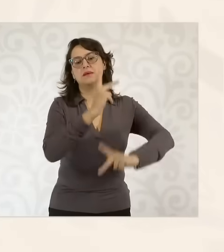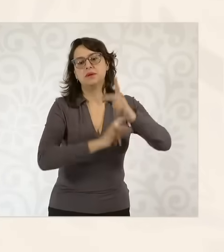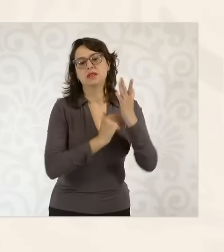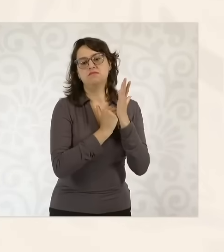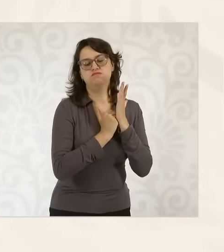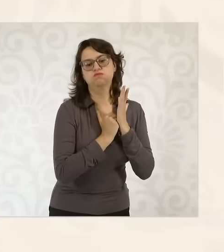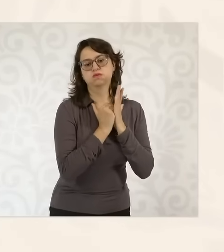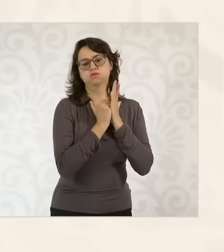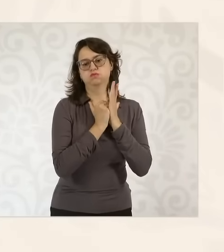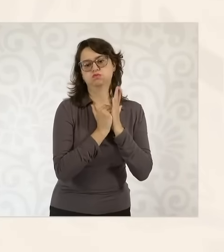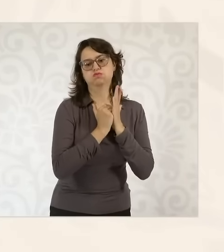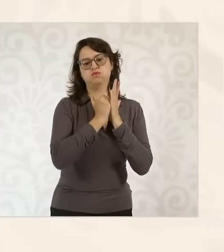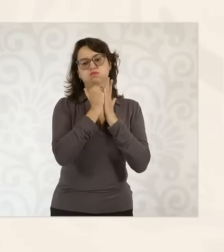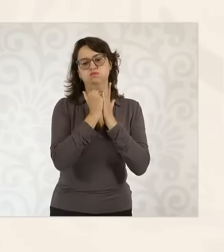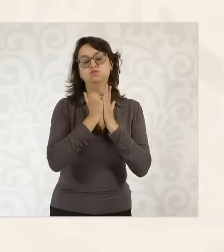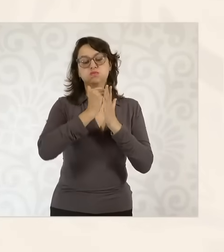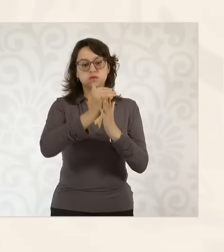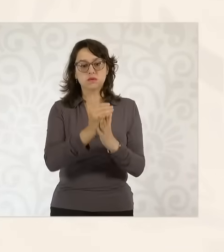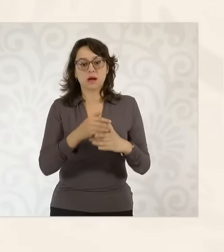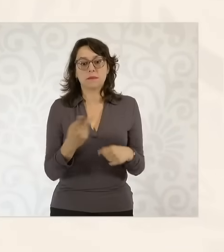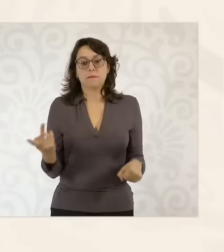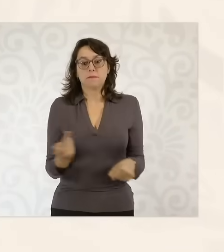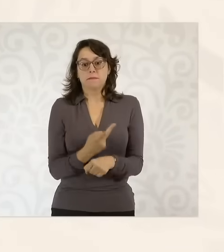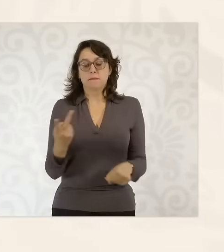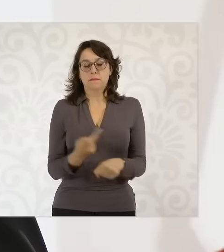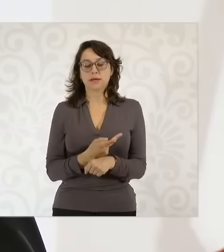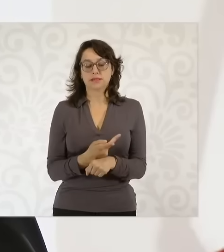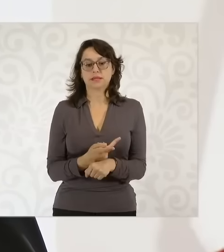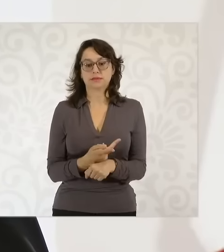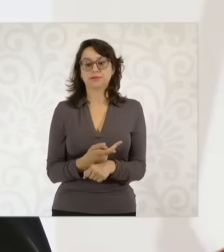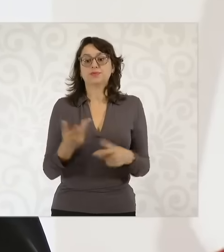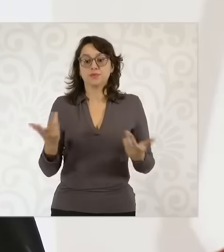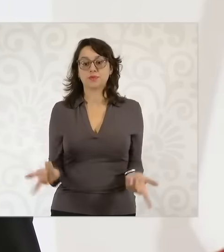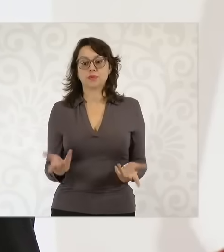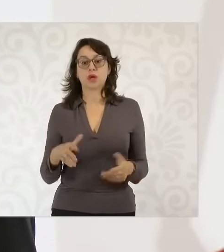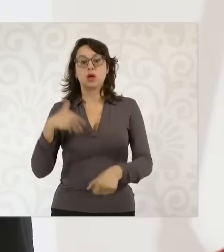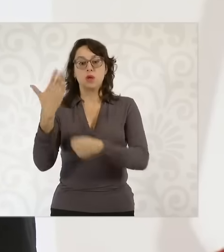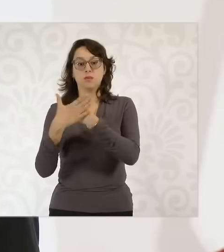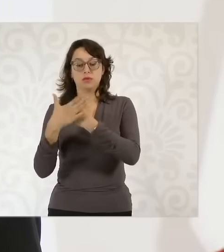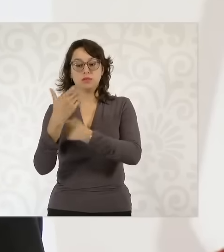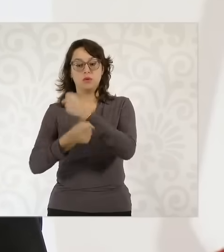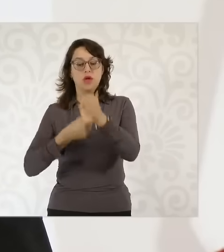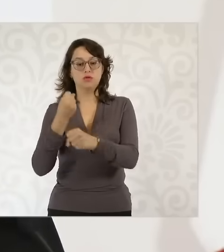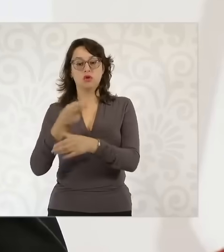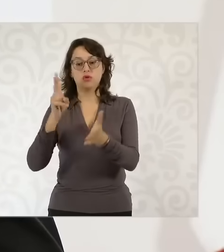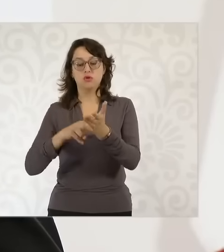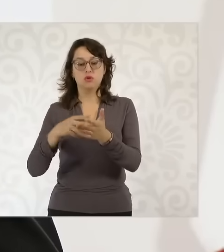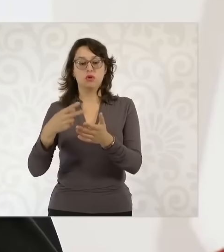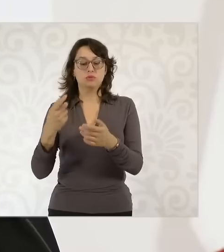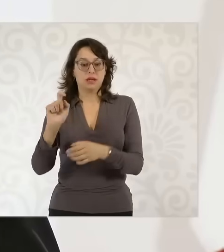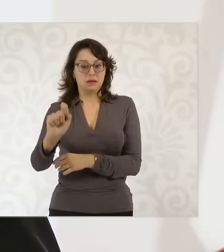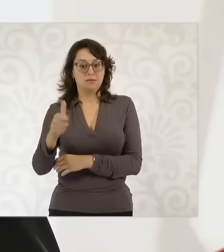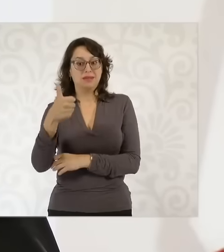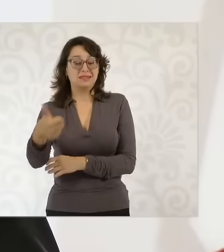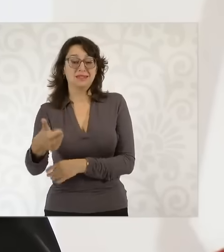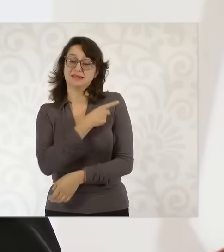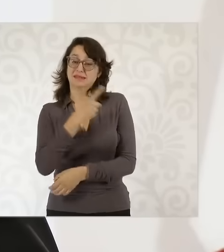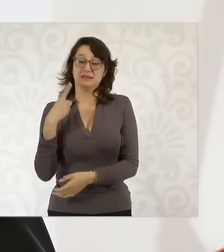que en año 25 y 26 vayamos a tener vencimientos muy importantes de estos de estos saldos. Por eso